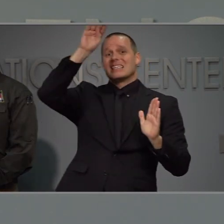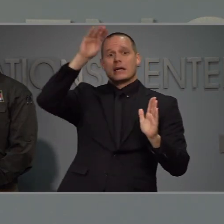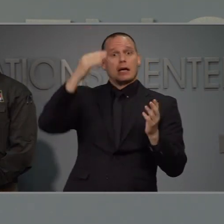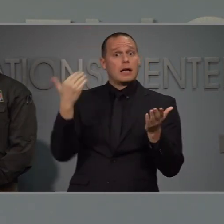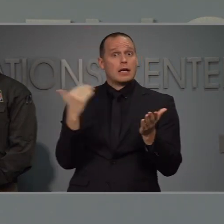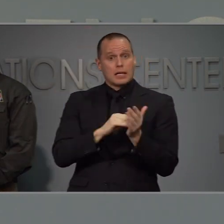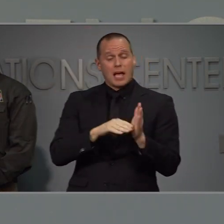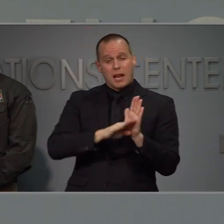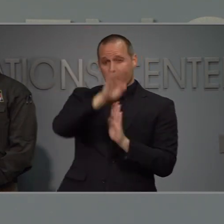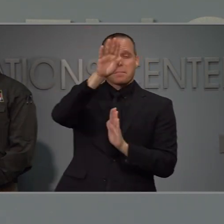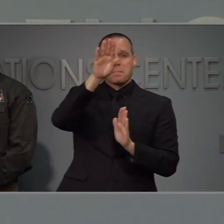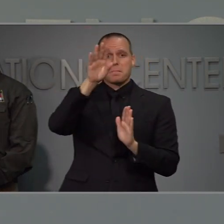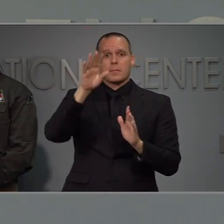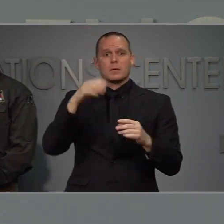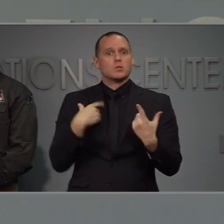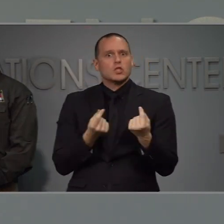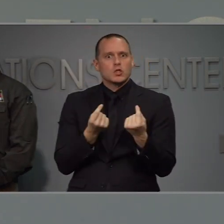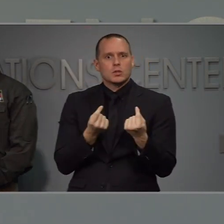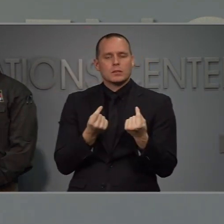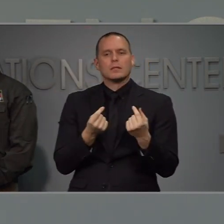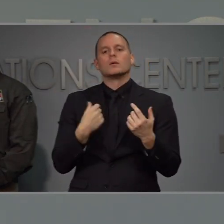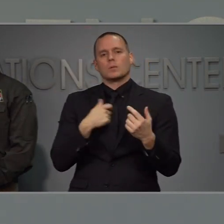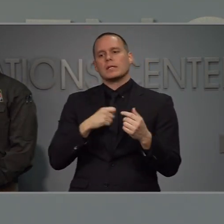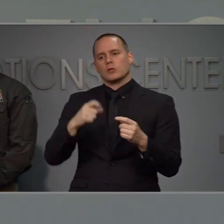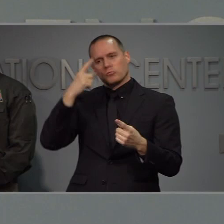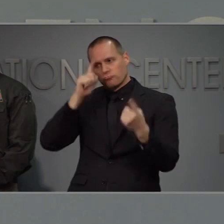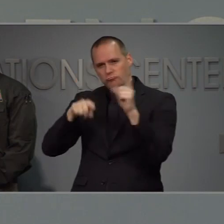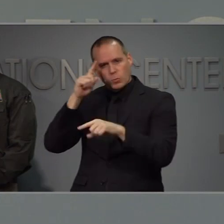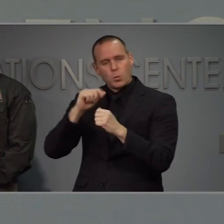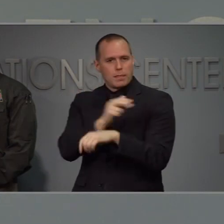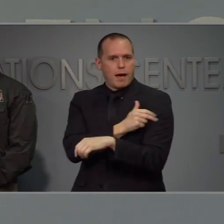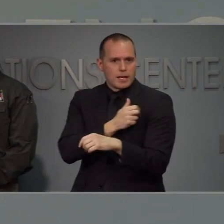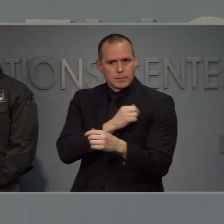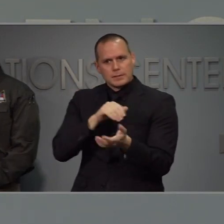entonces cuando llegamos ese punto podemos regresar. Así es